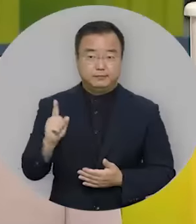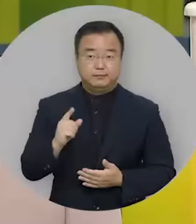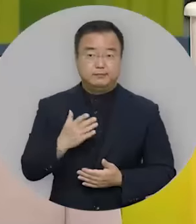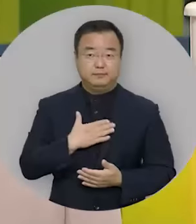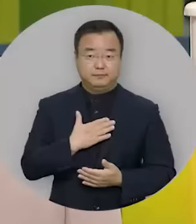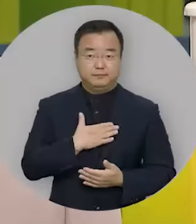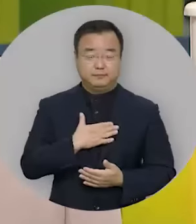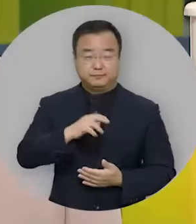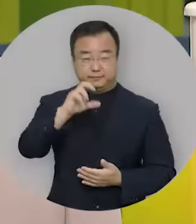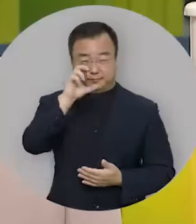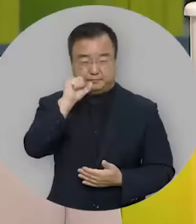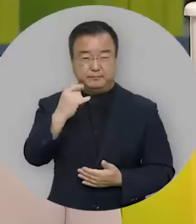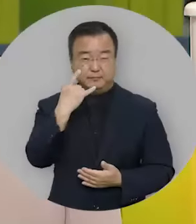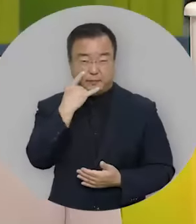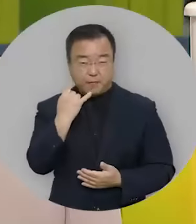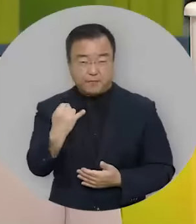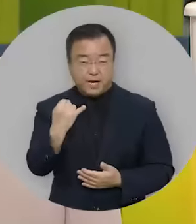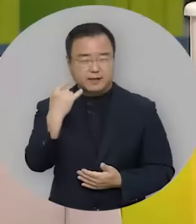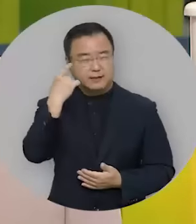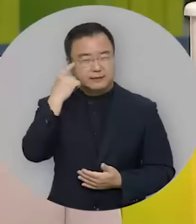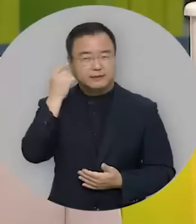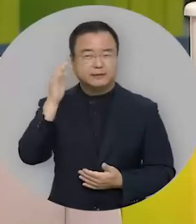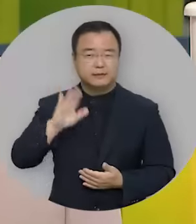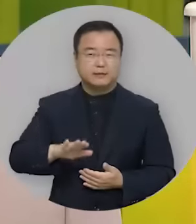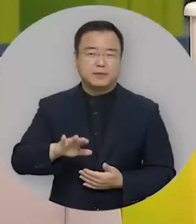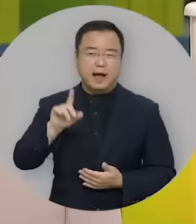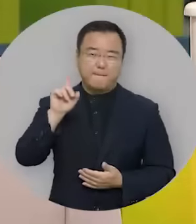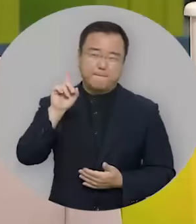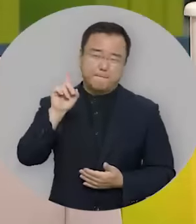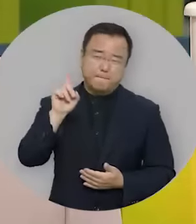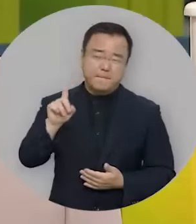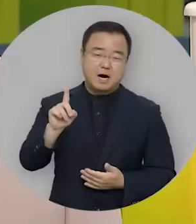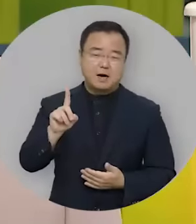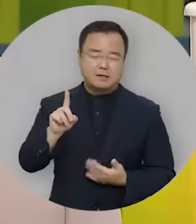'나는 좋은 엄마라고 자부했지만 한 번도 은혜를'